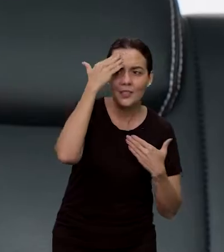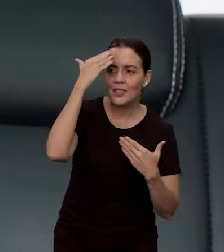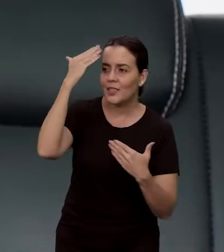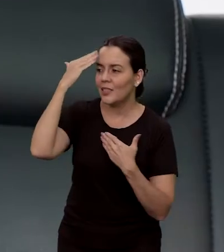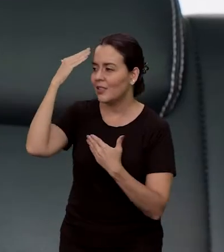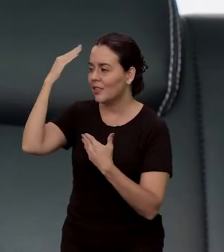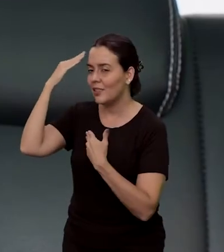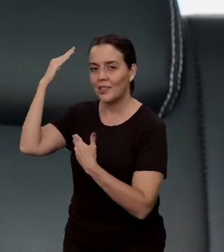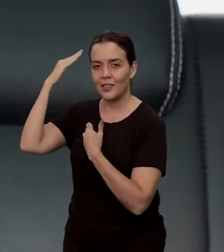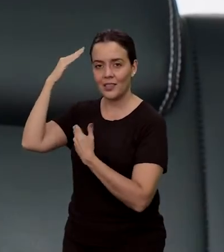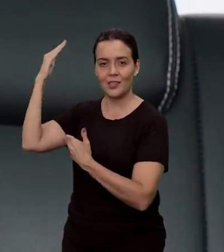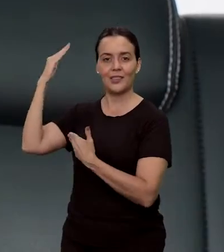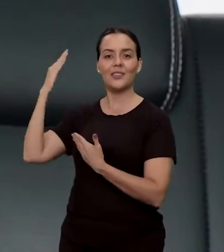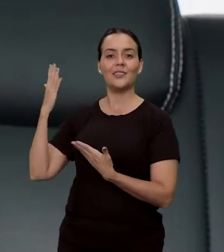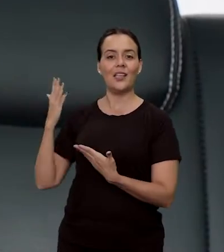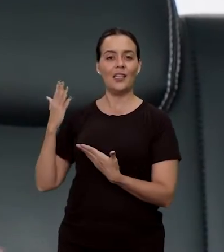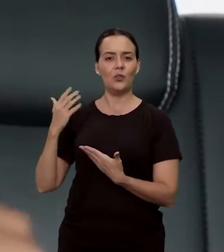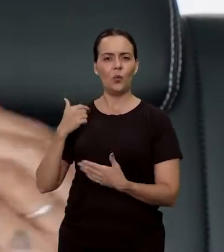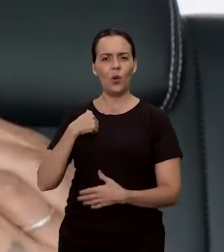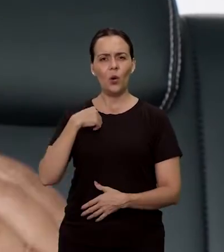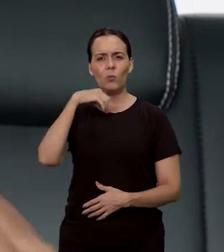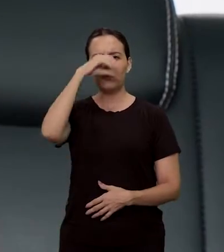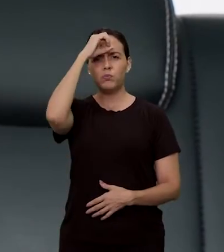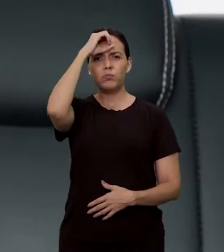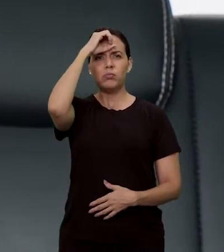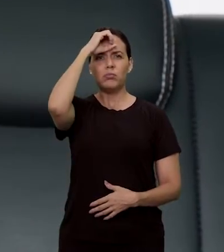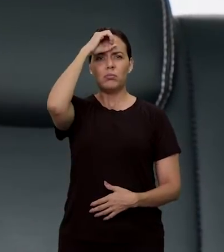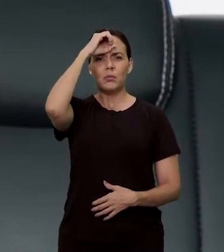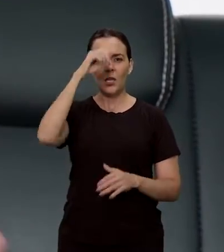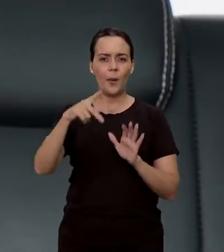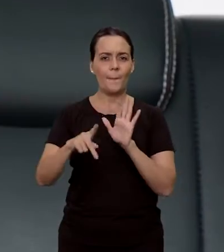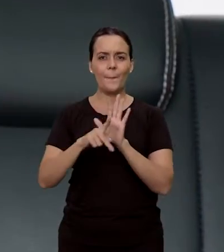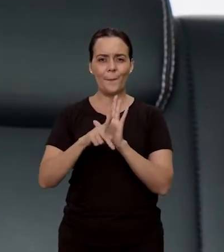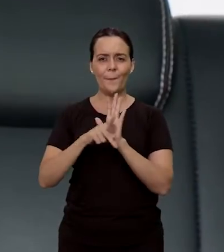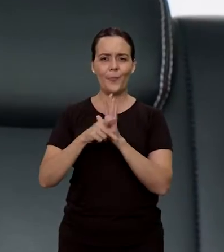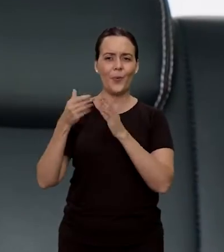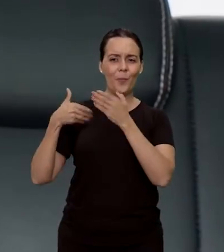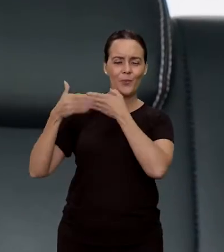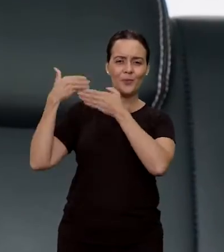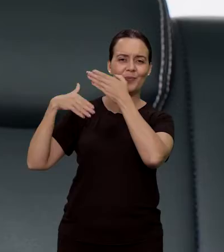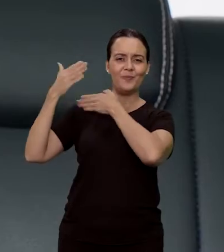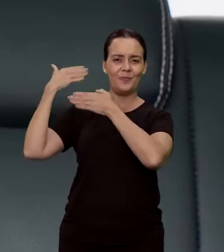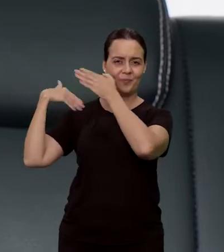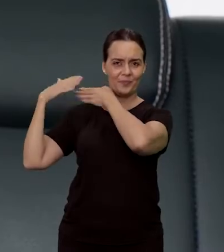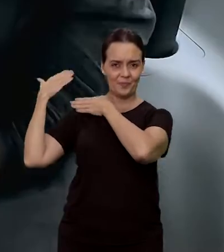Eu falei: Gente, mas por quê? Eu não entendo isso. Ele falou: É muito importante para a gente.